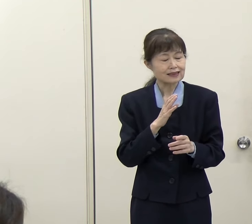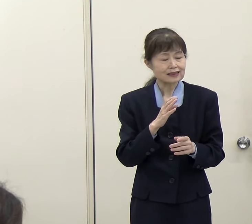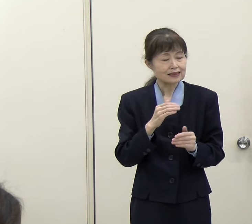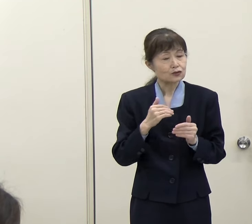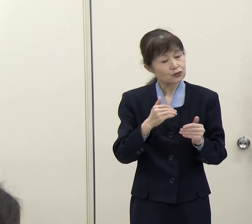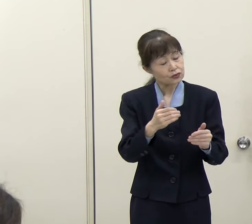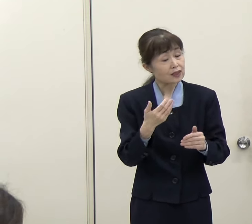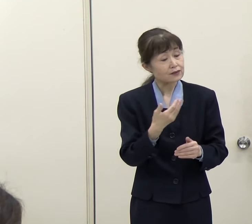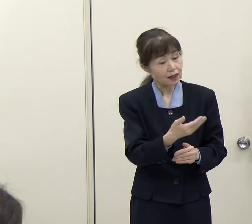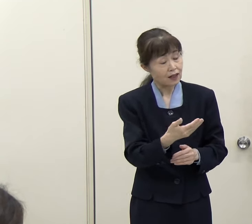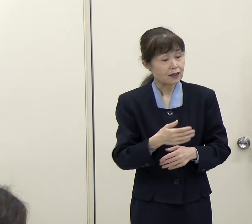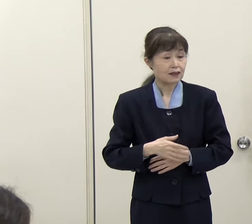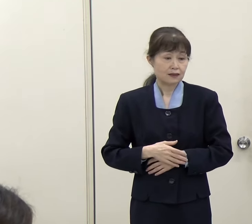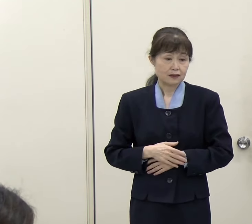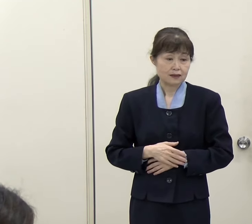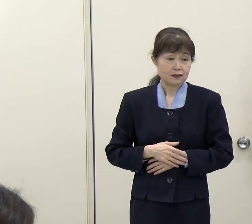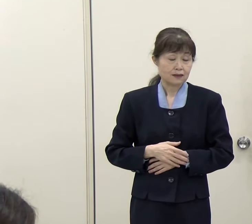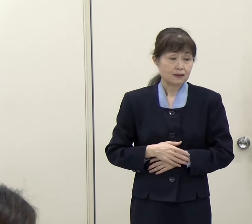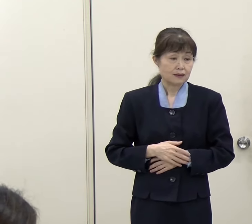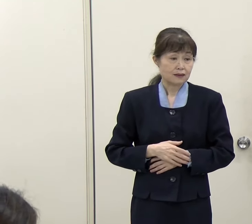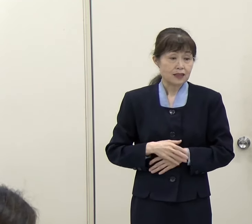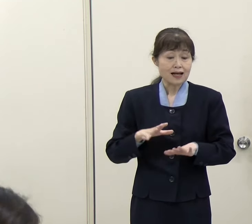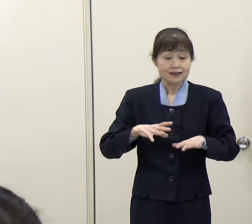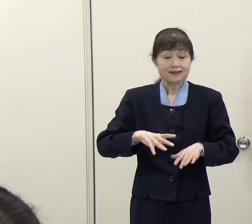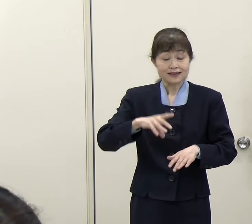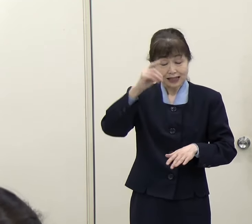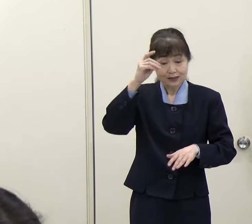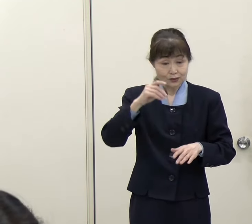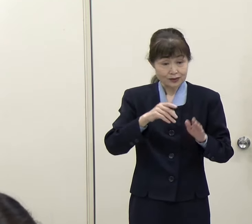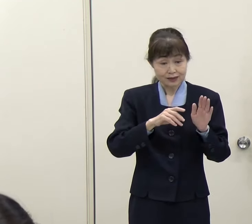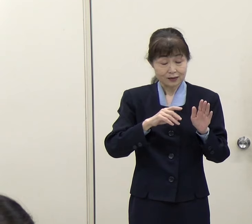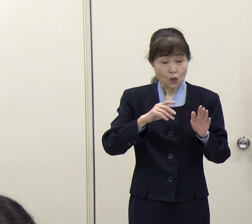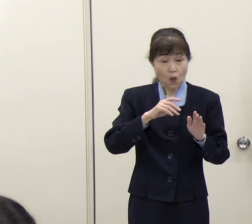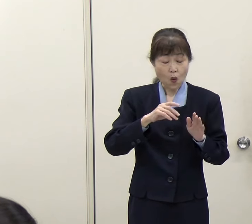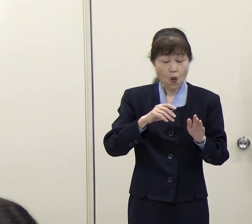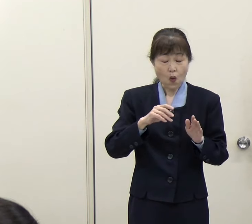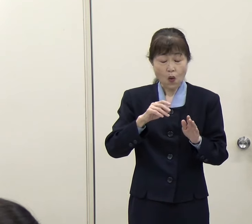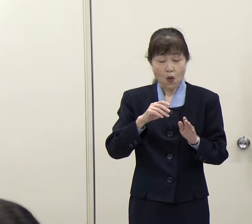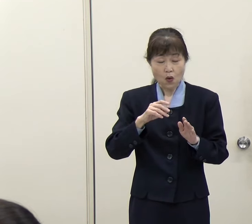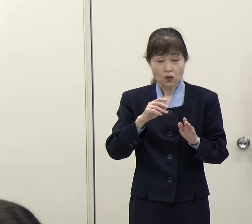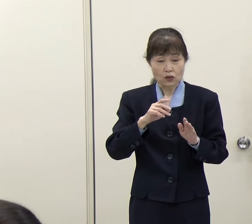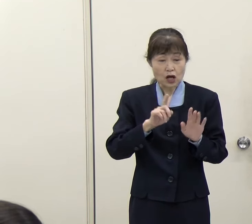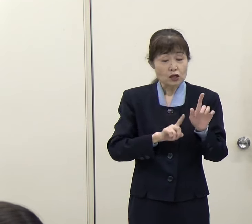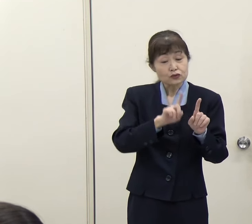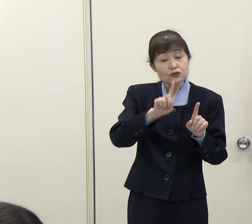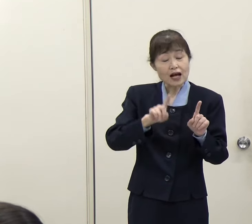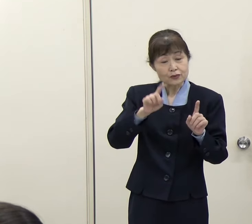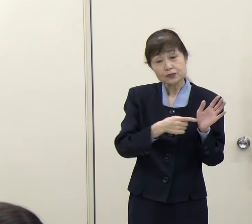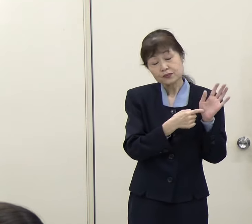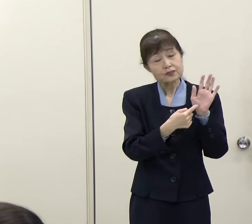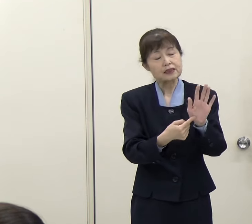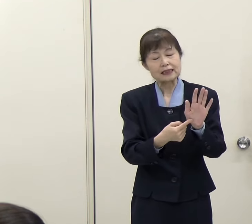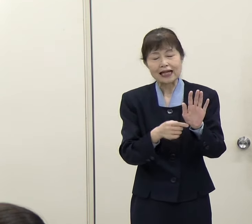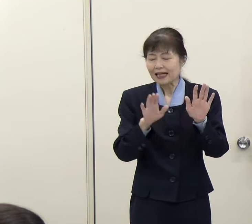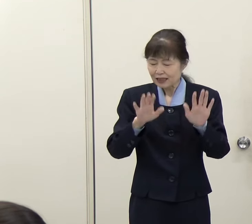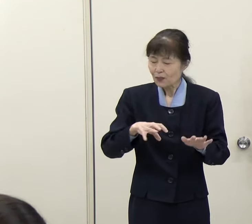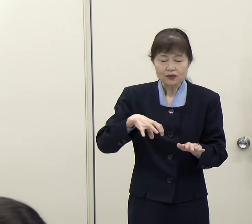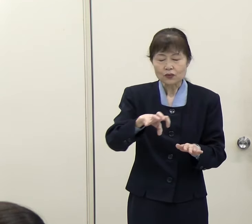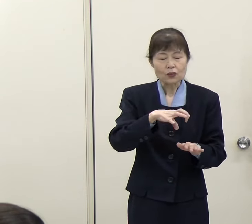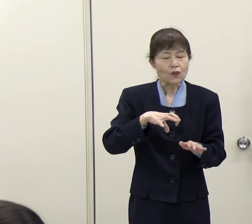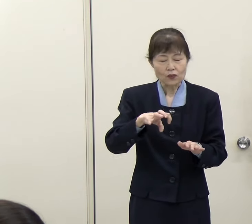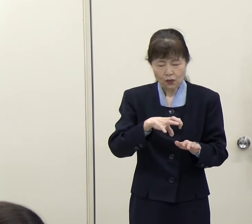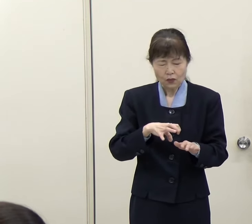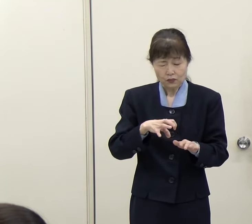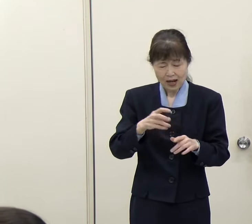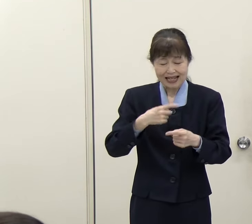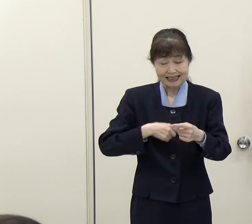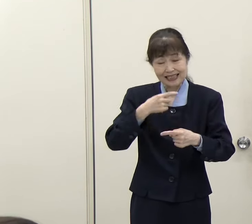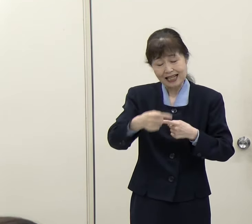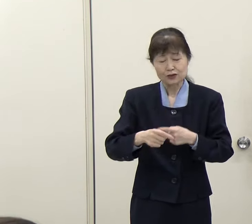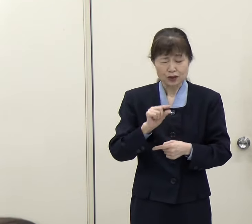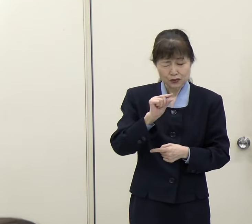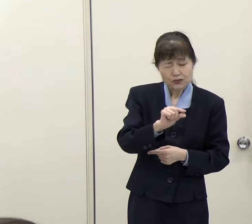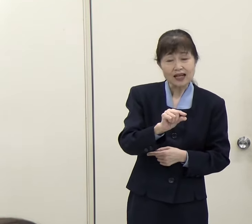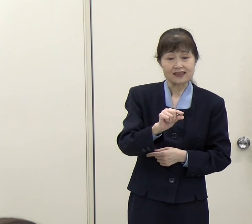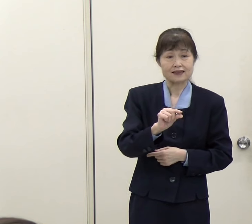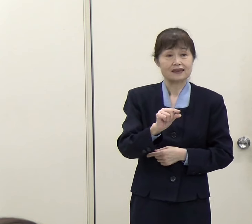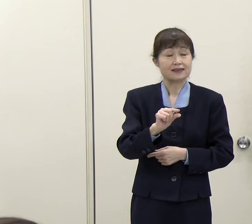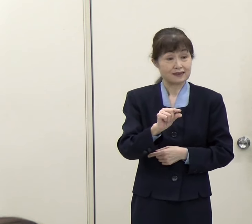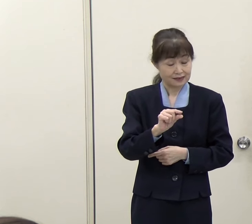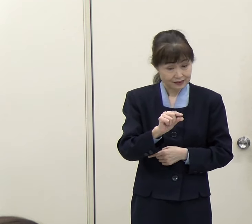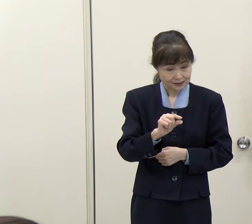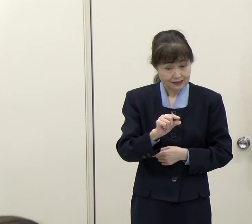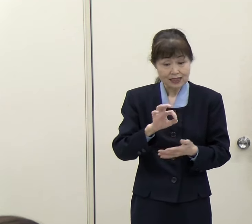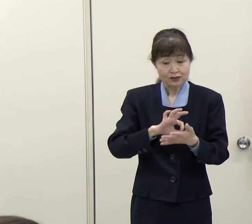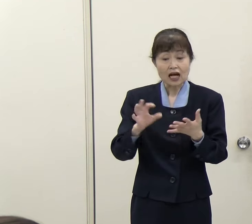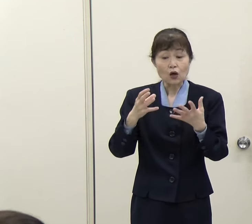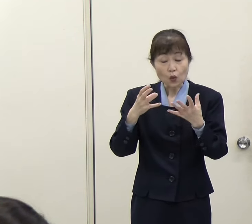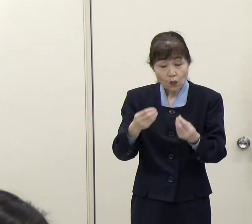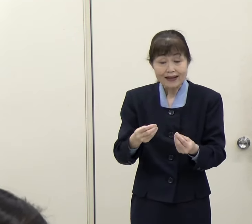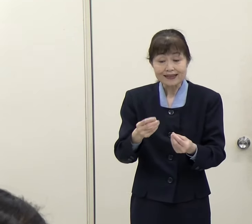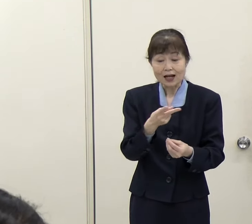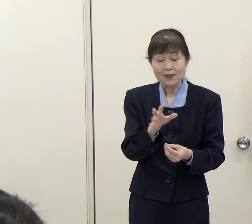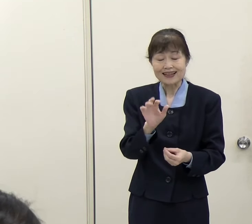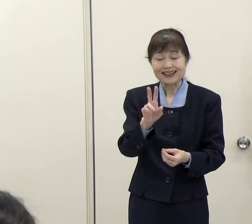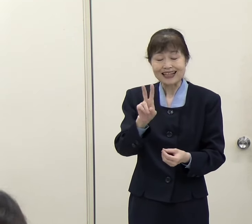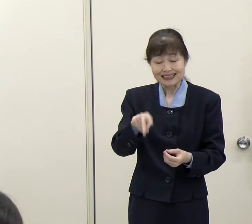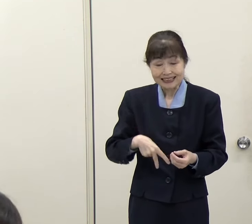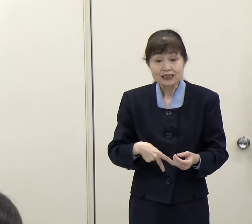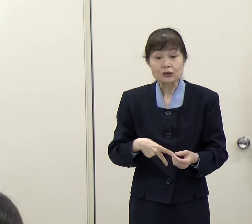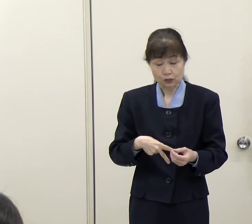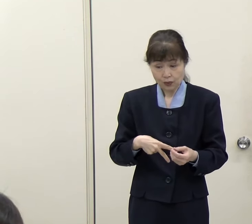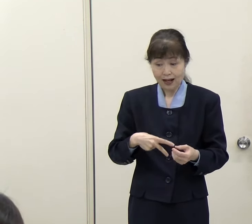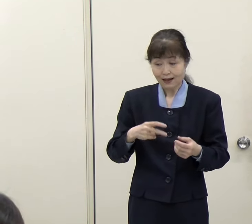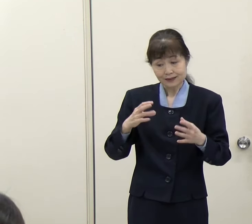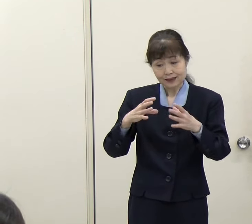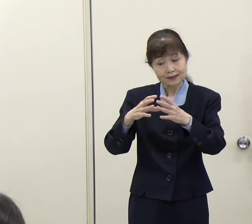（知事）最初にグラフで示したように、ほとんど排出されておらず量が少ない、かつ、使用済みのバッテリーは今、海外に出ているのではないですか。